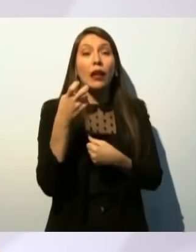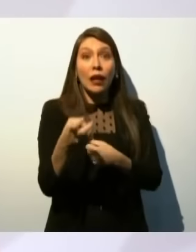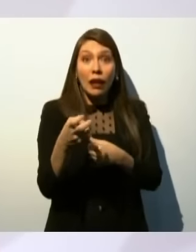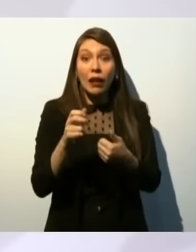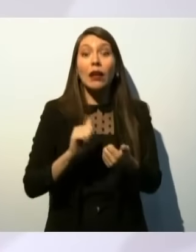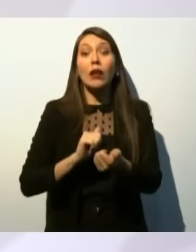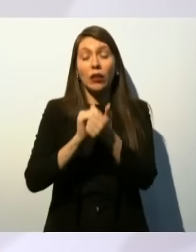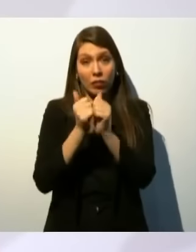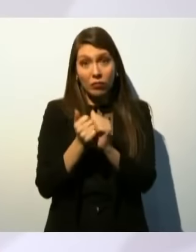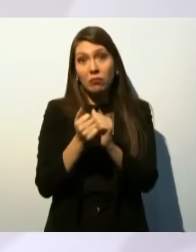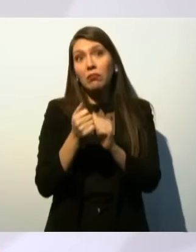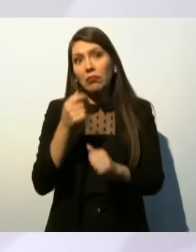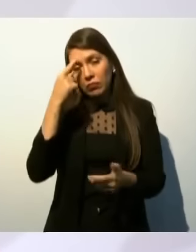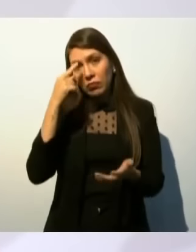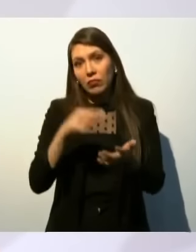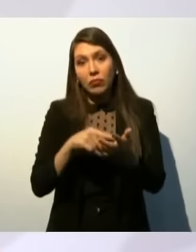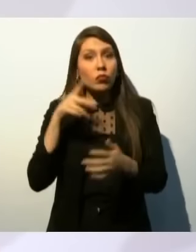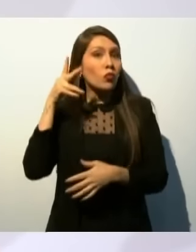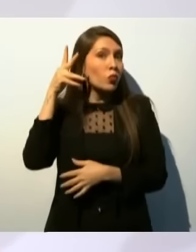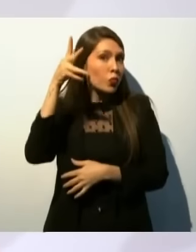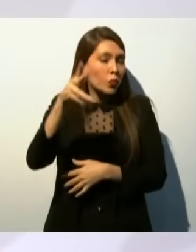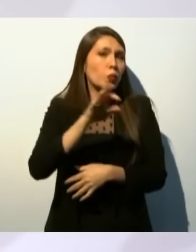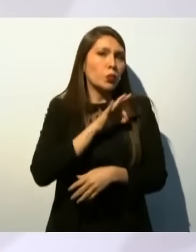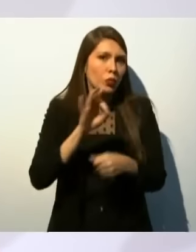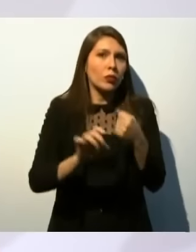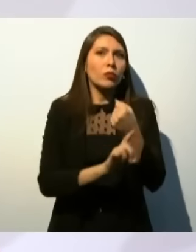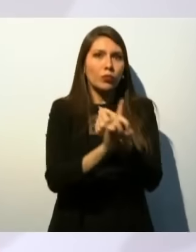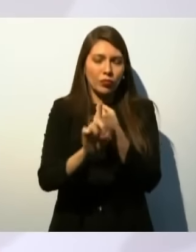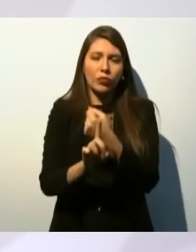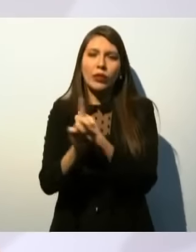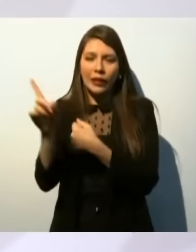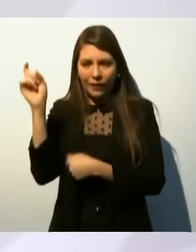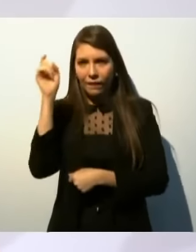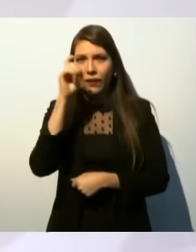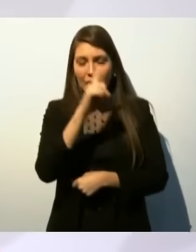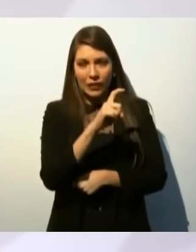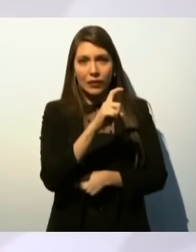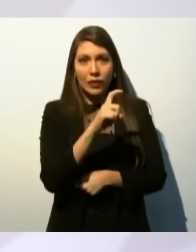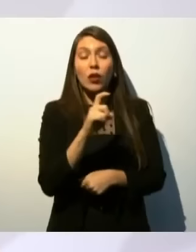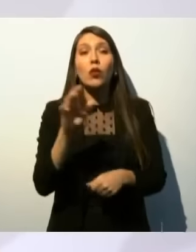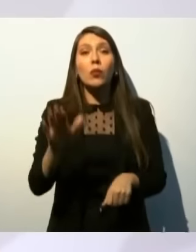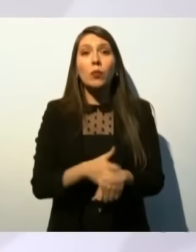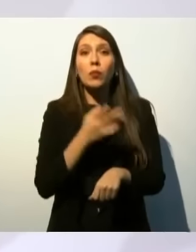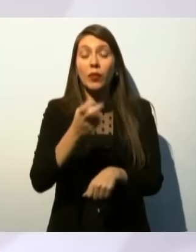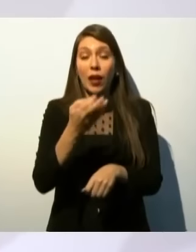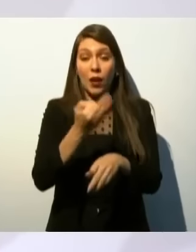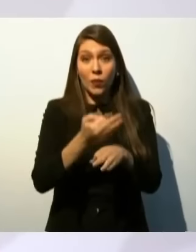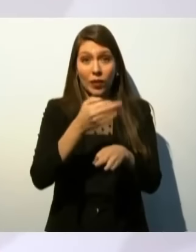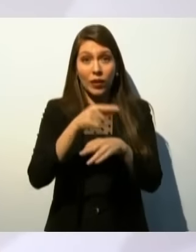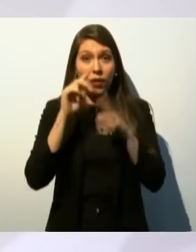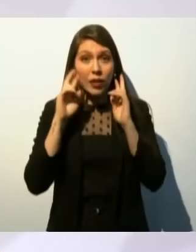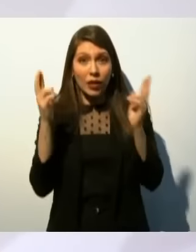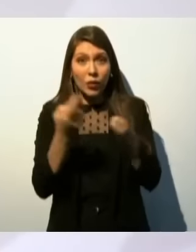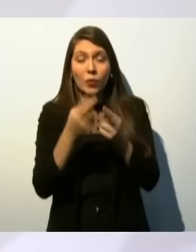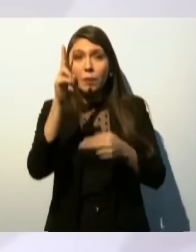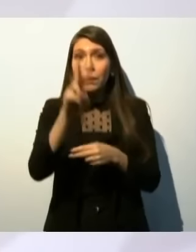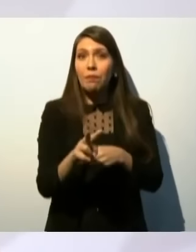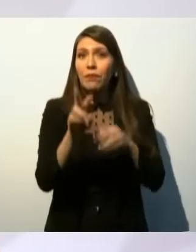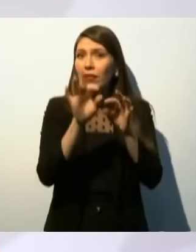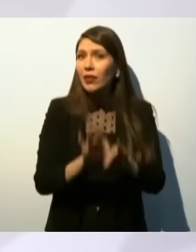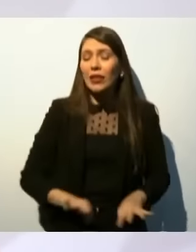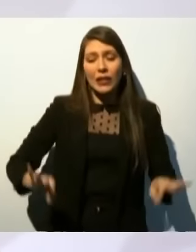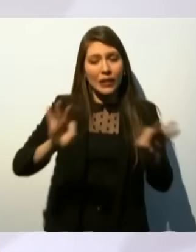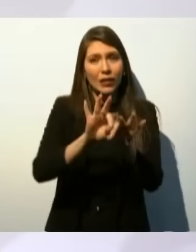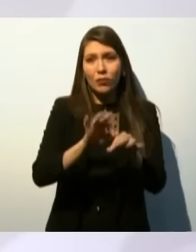difícil en los tiempos por venir por lo cual esta reunión resulta extraordinariamente útil y